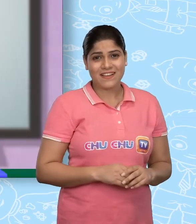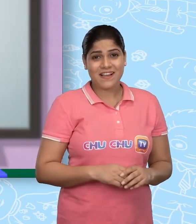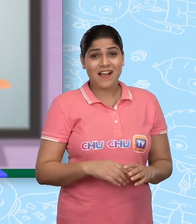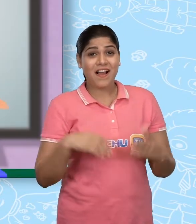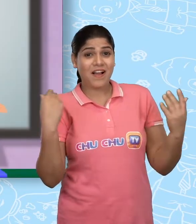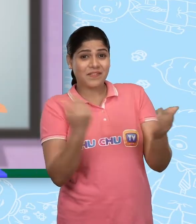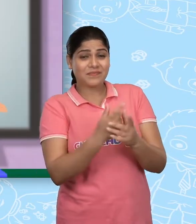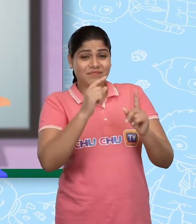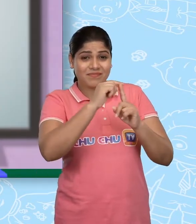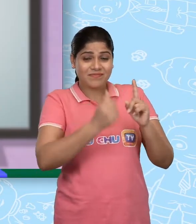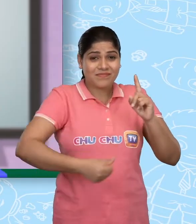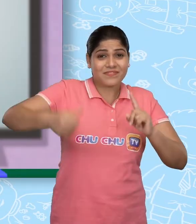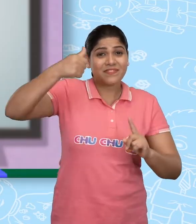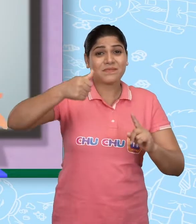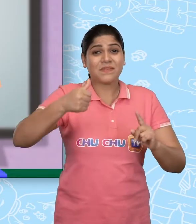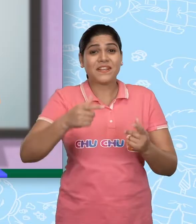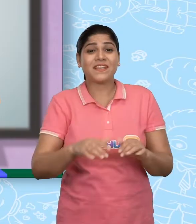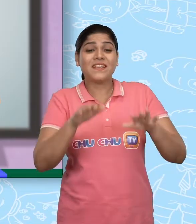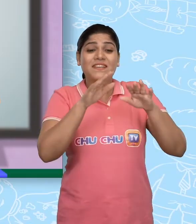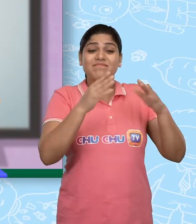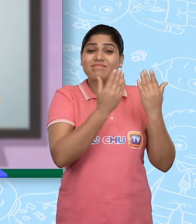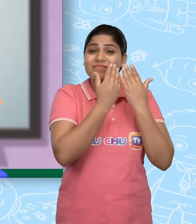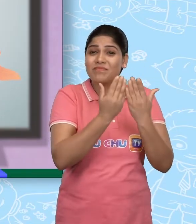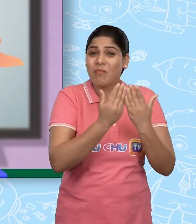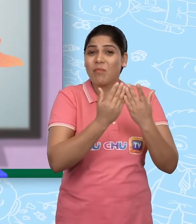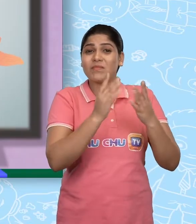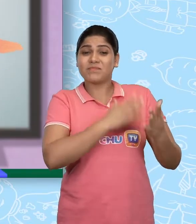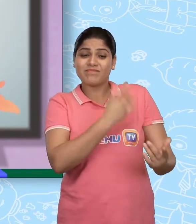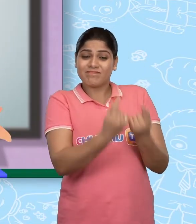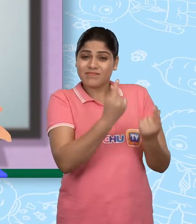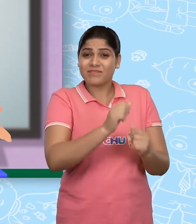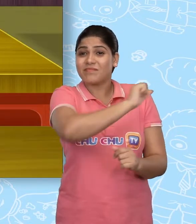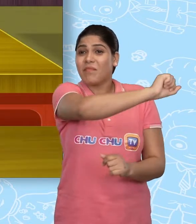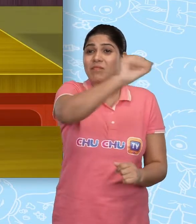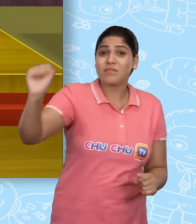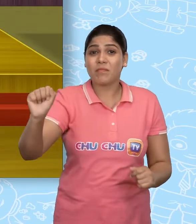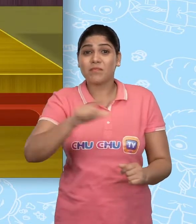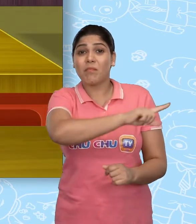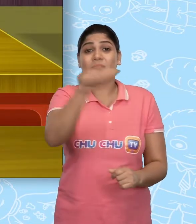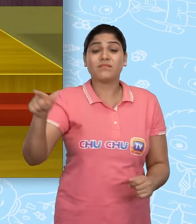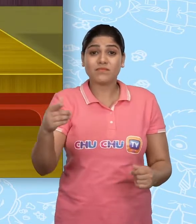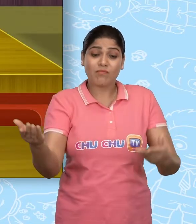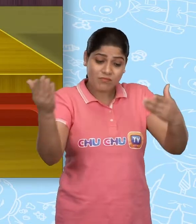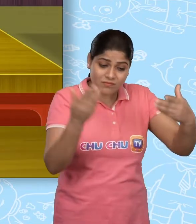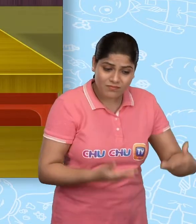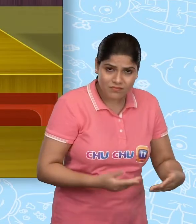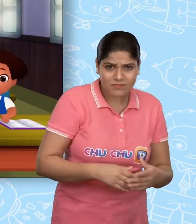हमारे Principal ने school के बगीचे में आप सभी को बुलाया है। School के बगीचे में ?